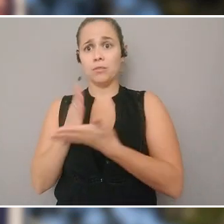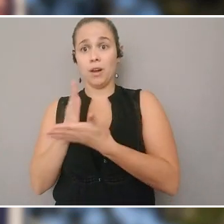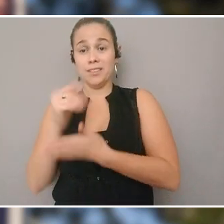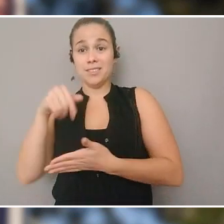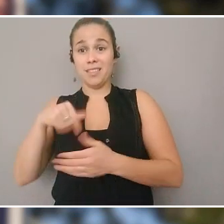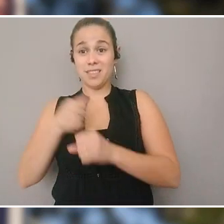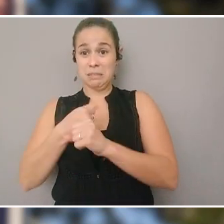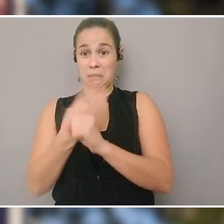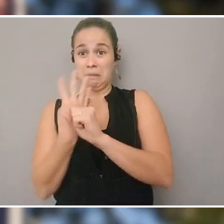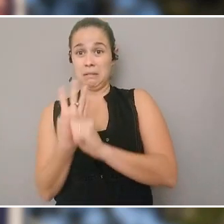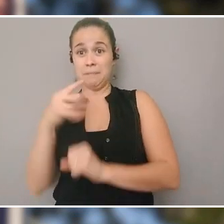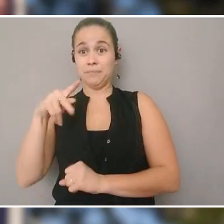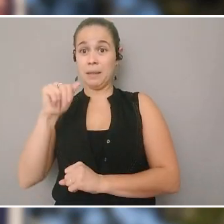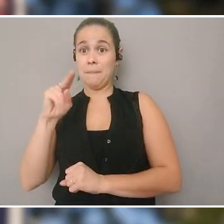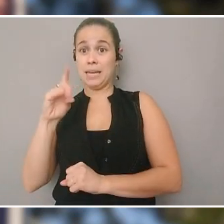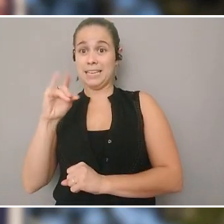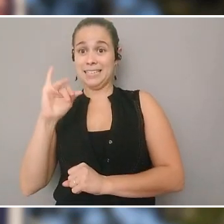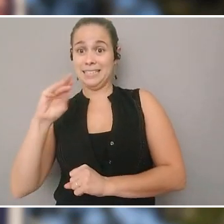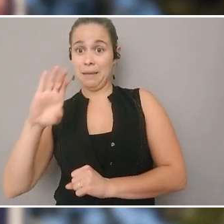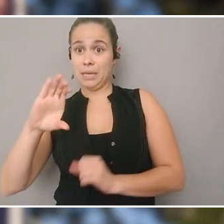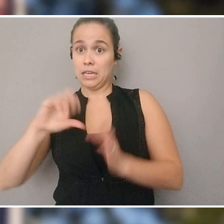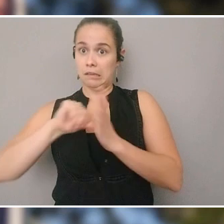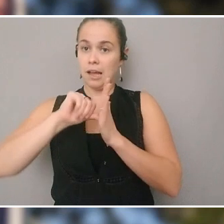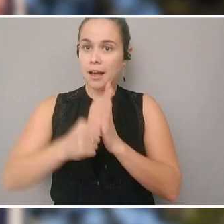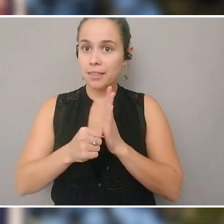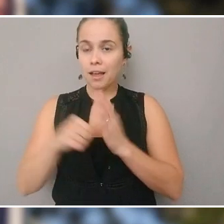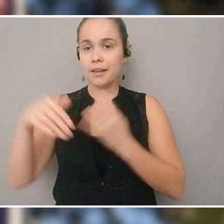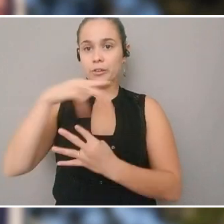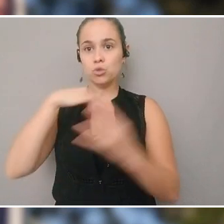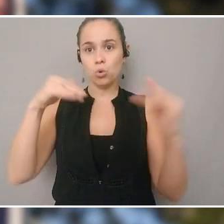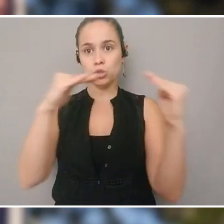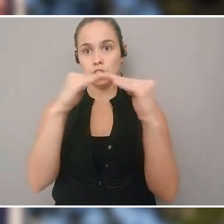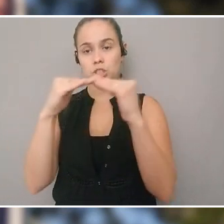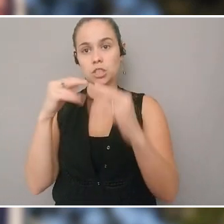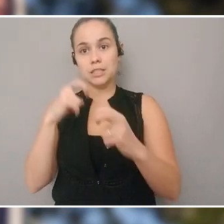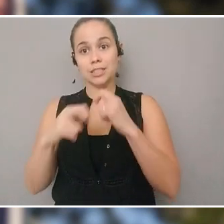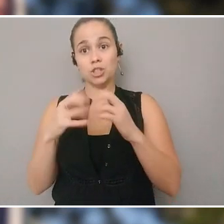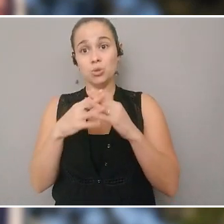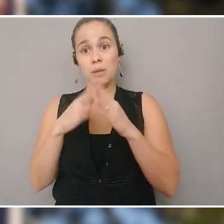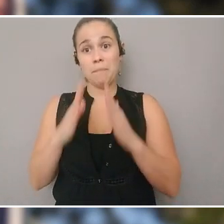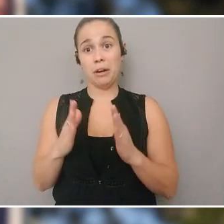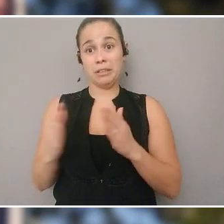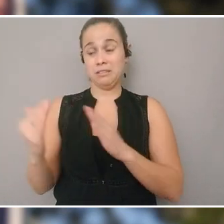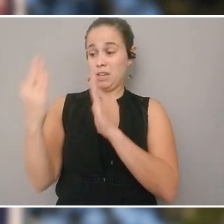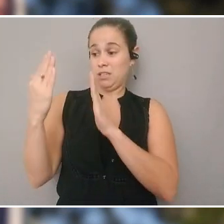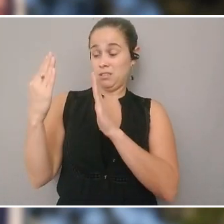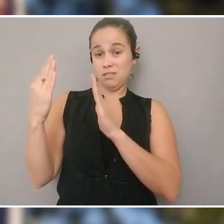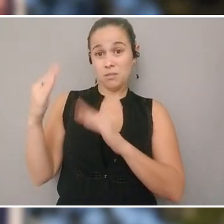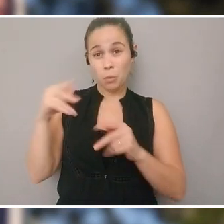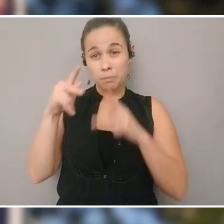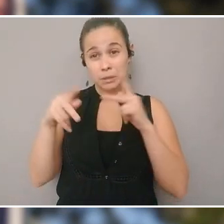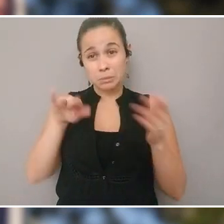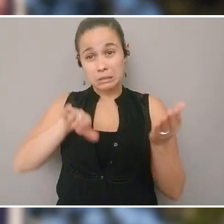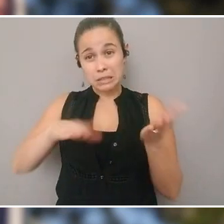han destacado la justicia social. Problemas que enfrentan los estadounidenses cuando las personas